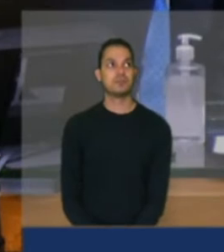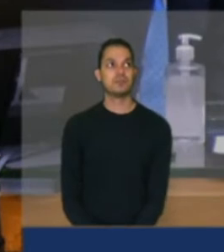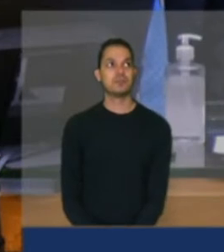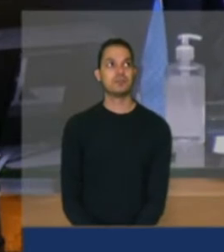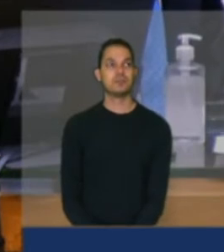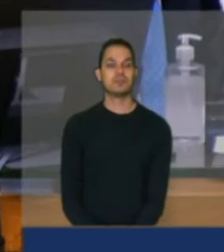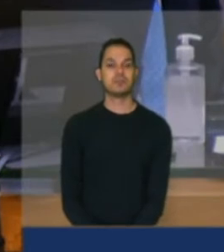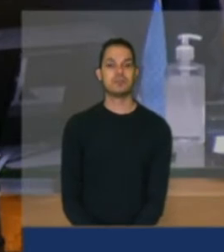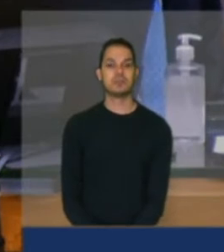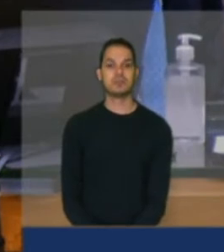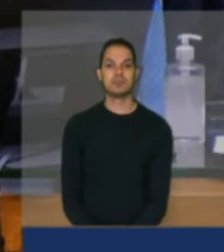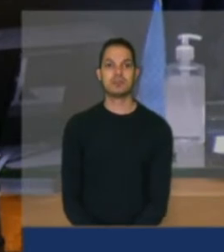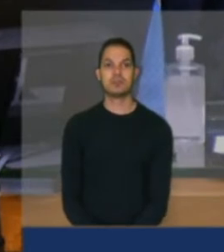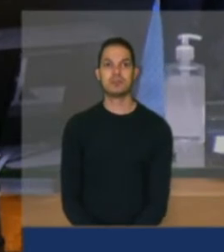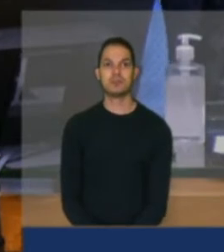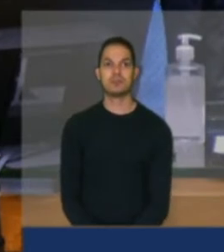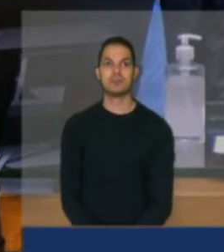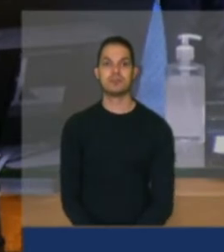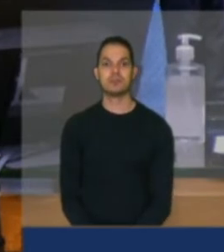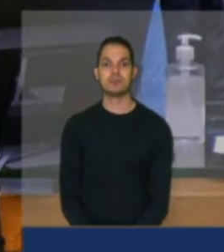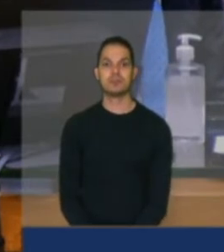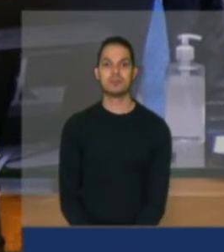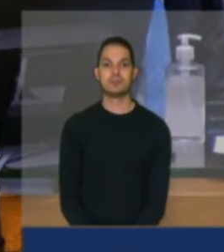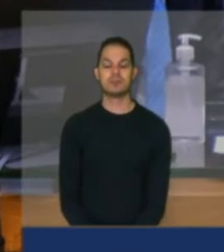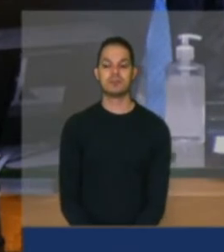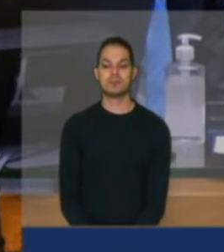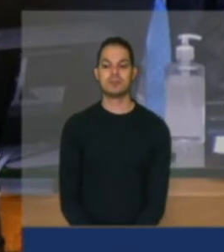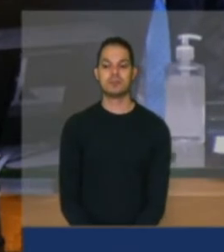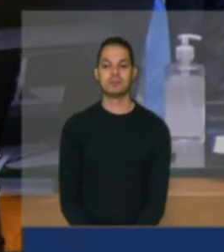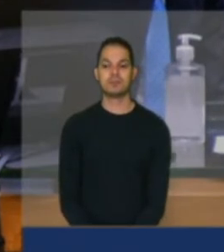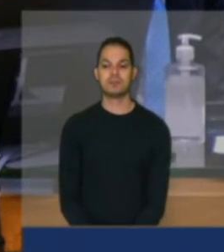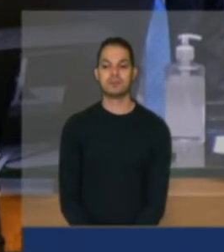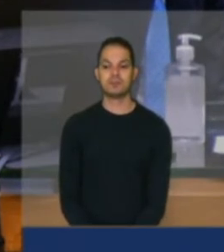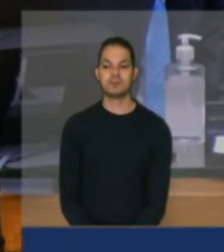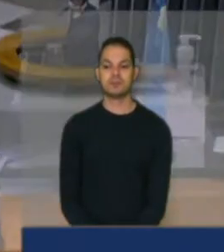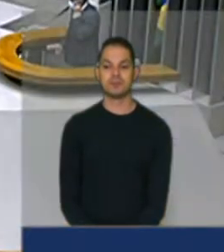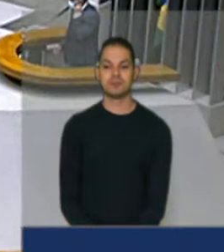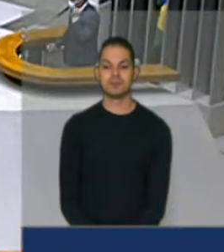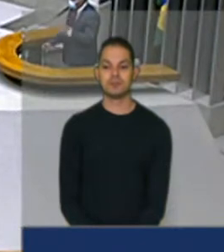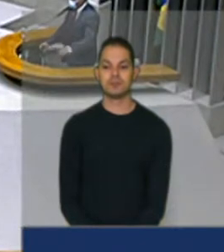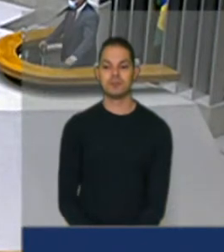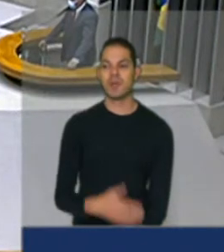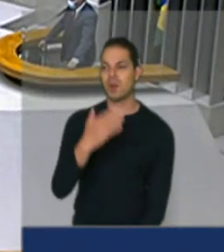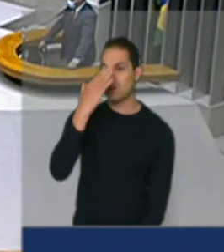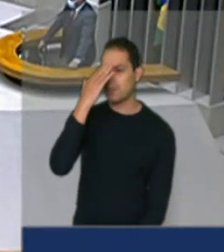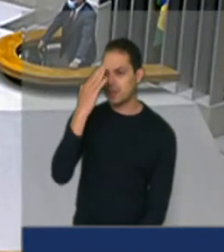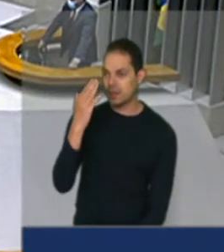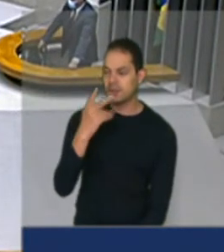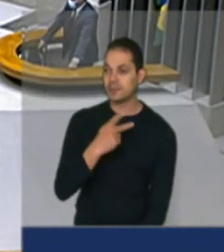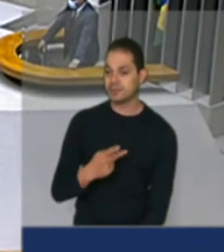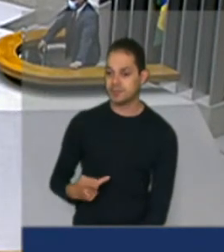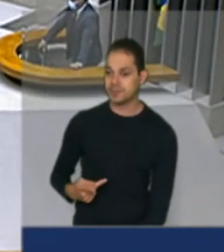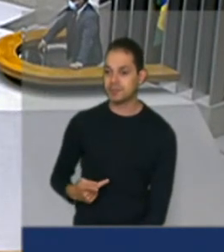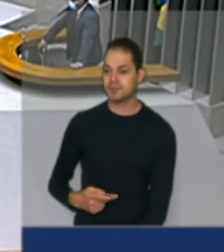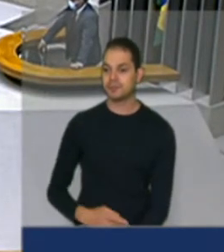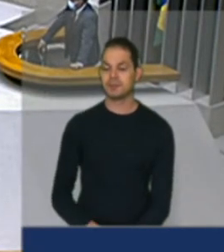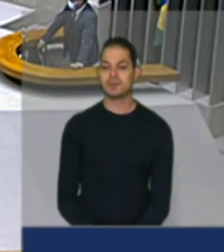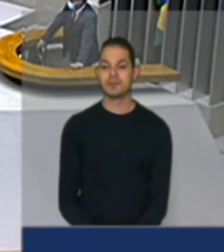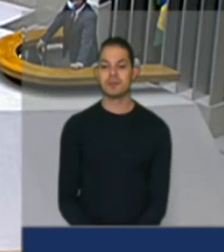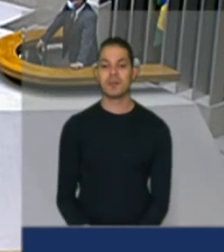VAN HATEN. OK. -- [DEPUTADO]: MUITO OBRIGADO SENHOR PRESIDENTE. HOJE EU VOLTO A ESSA TRIBUNA E